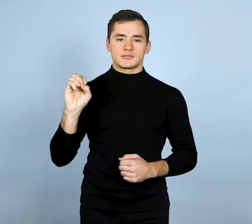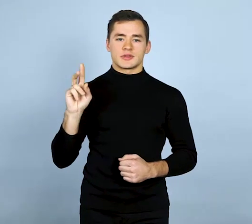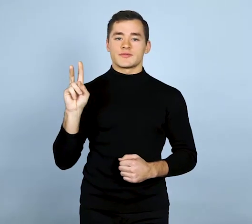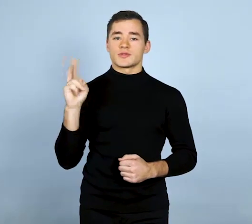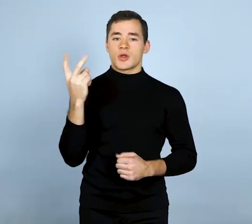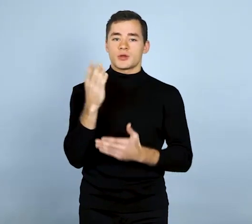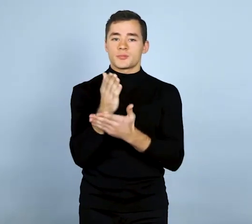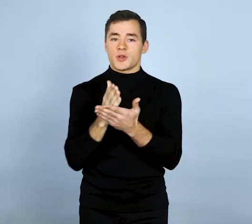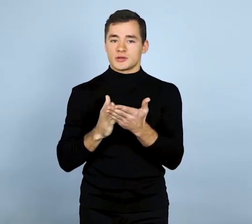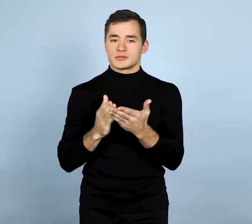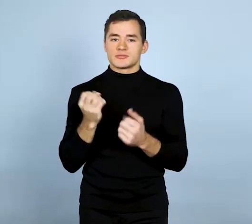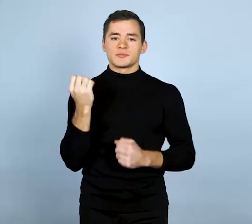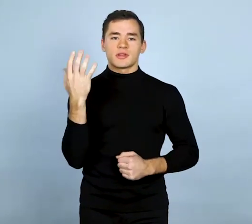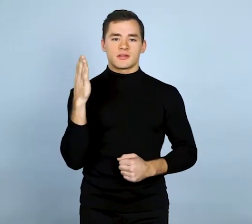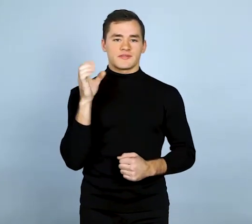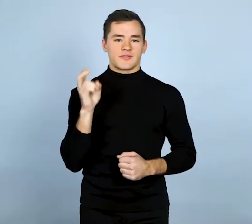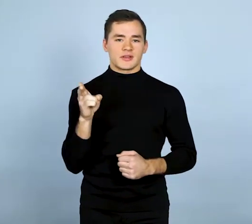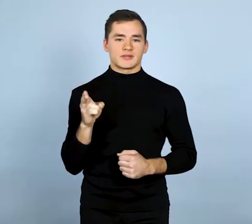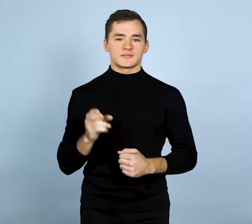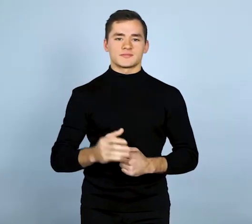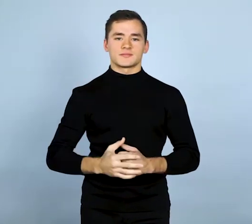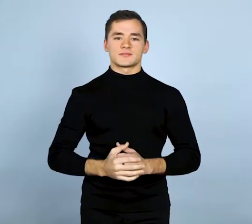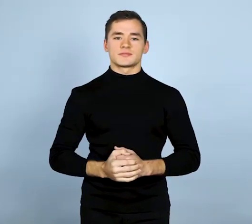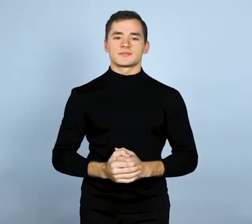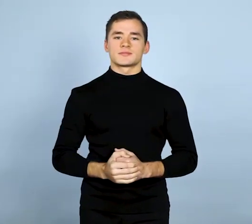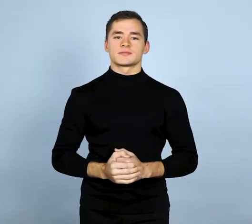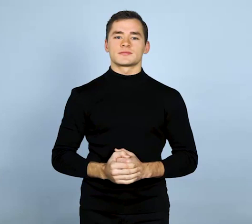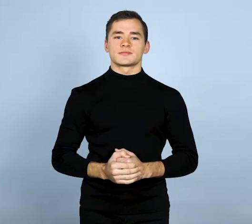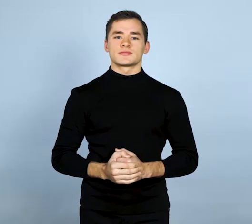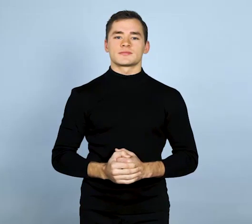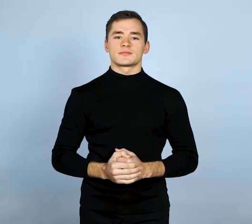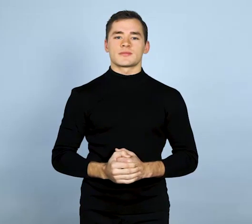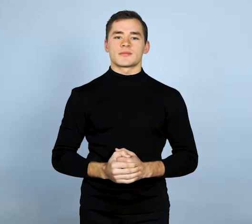вторая половина 15 века.